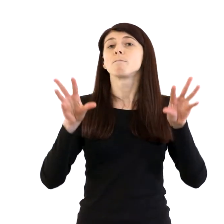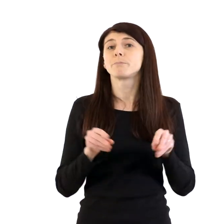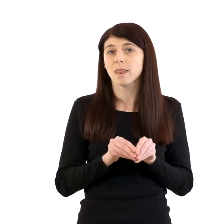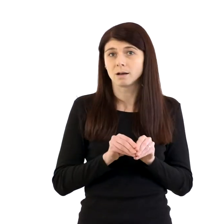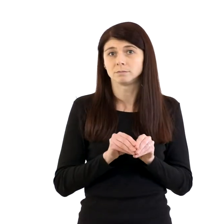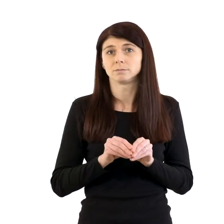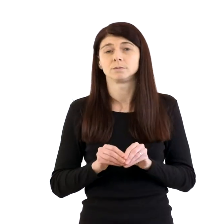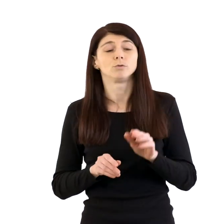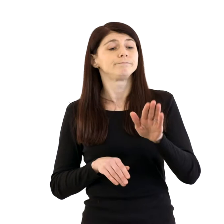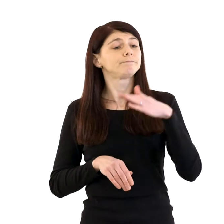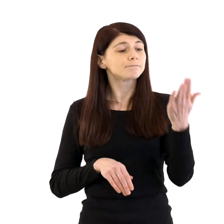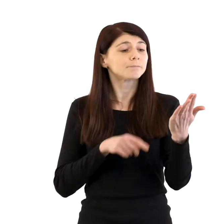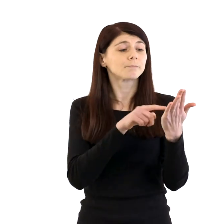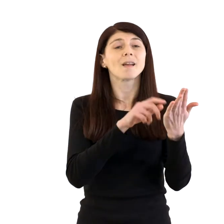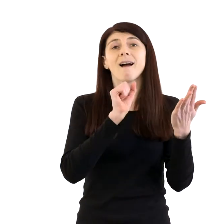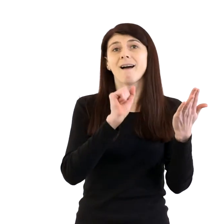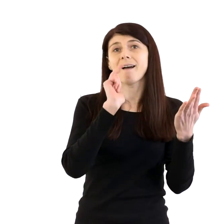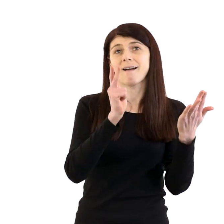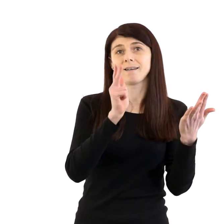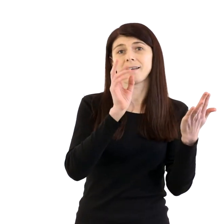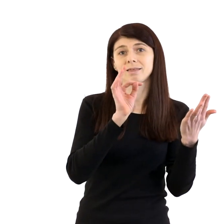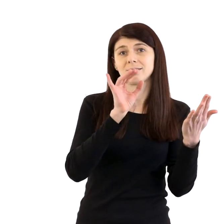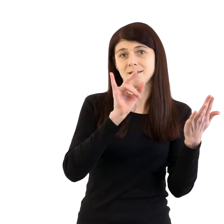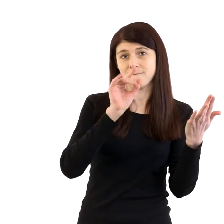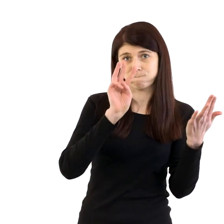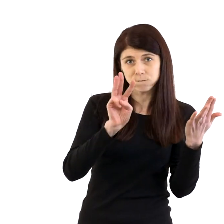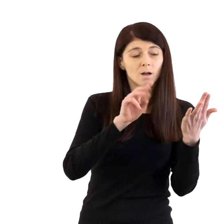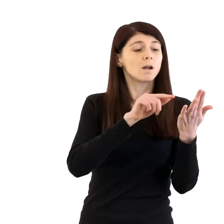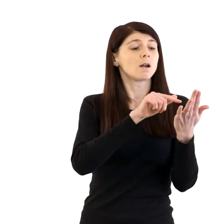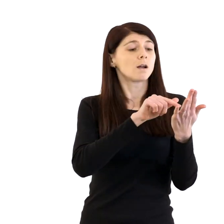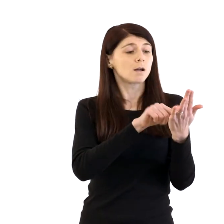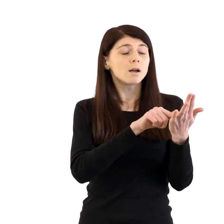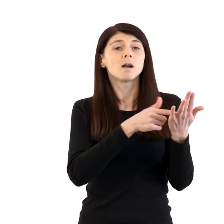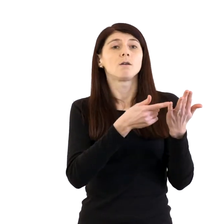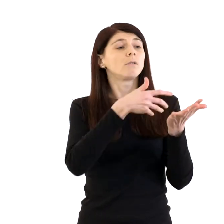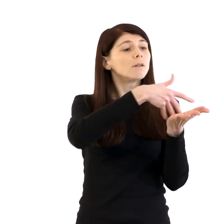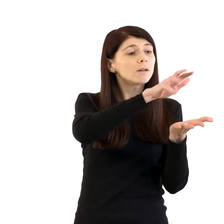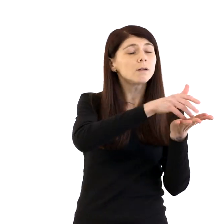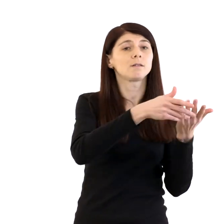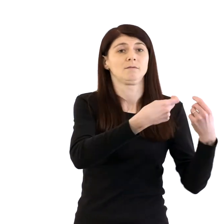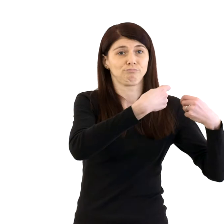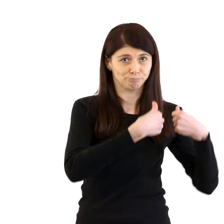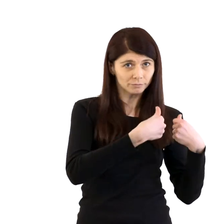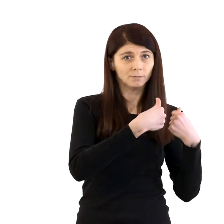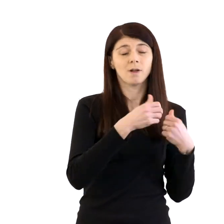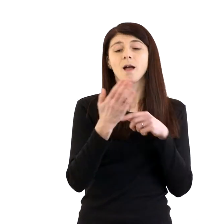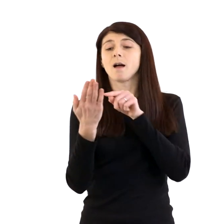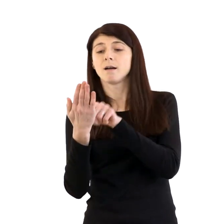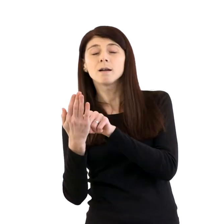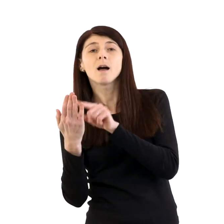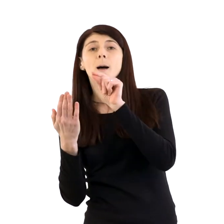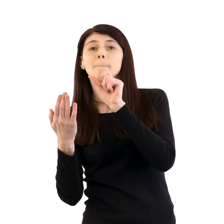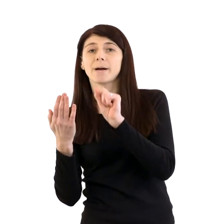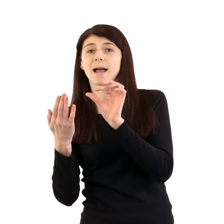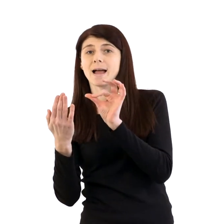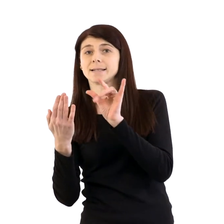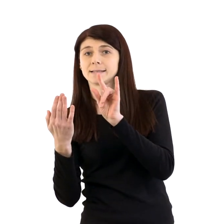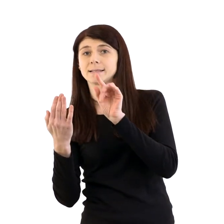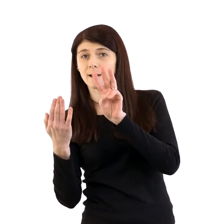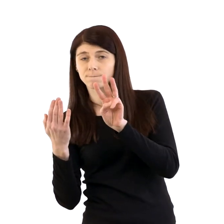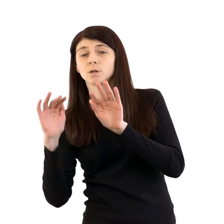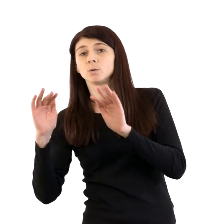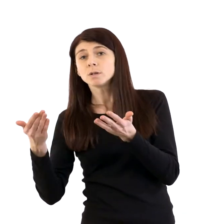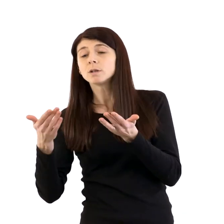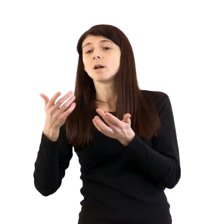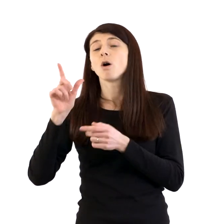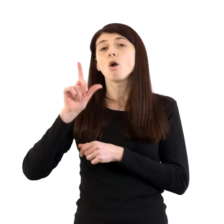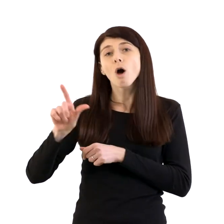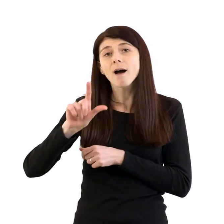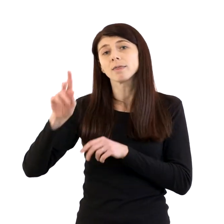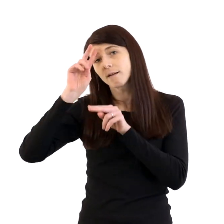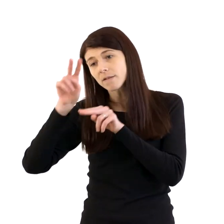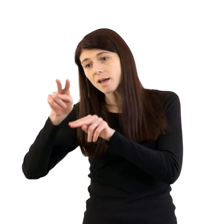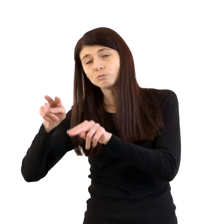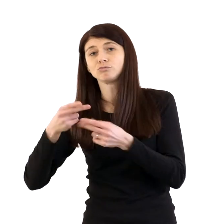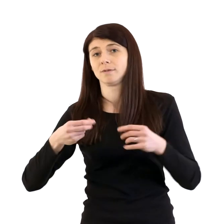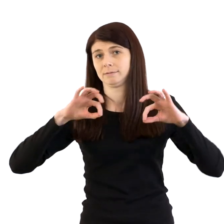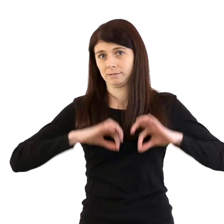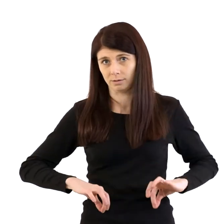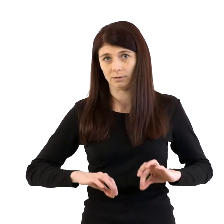Bilans – zestawienie aktywów (wydatków) i pasywów (lokaty, zyski)